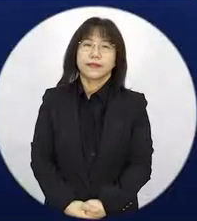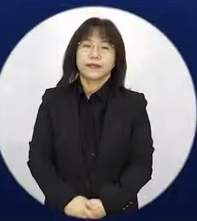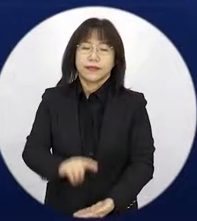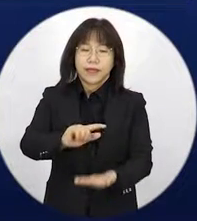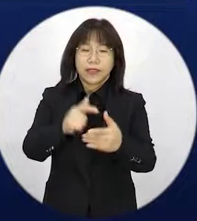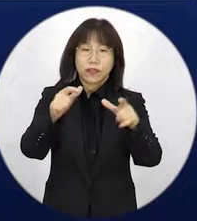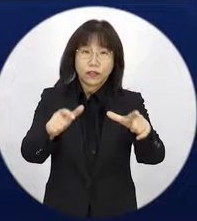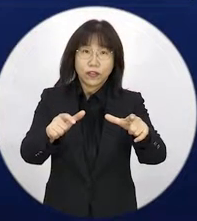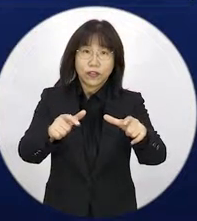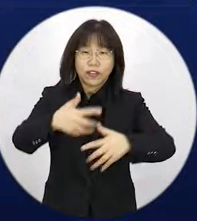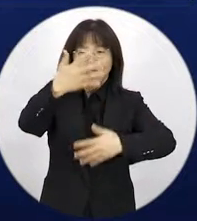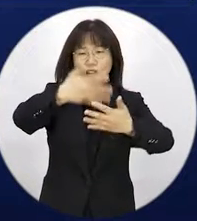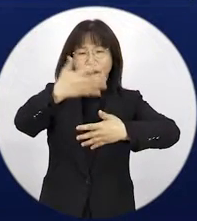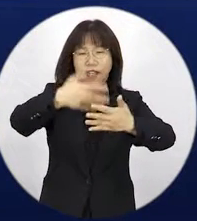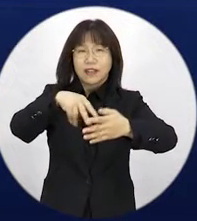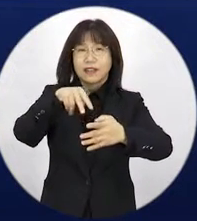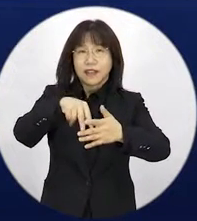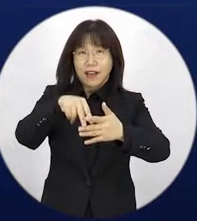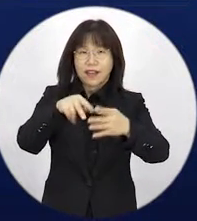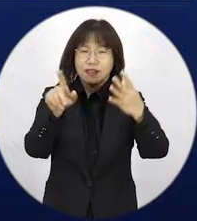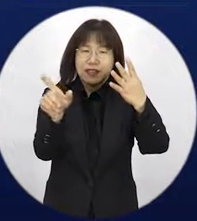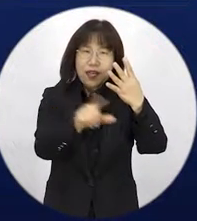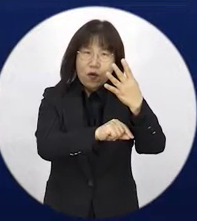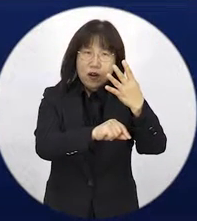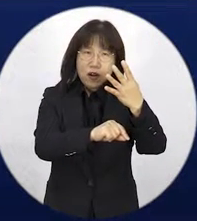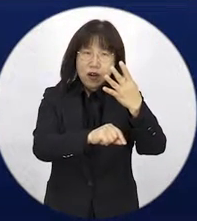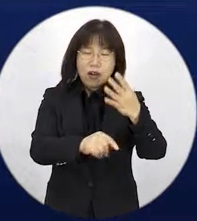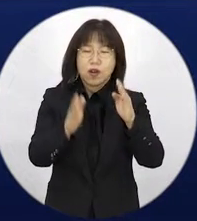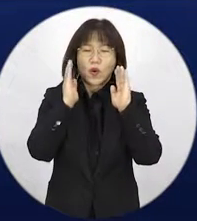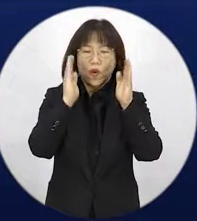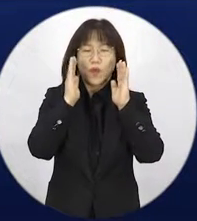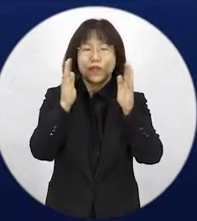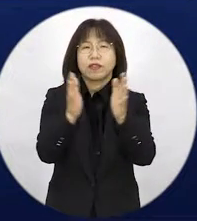강서구 영상미디어센터에서 4월 미디어교육 강좌를 개설하고